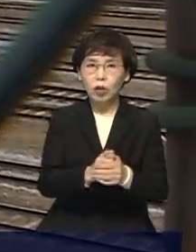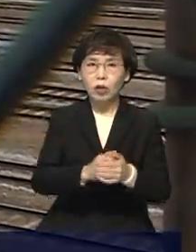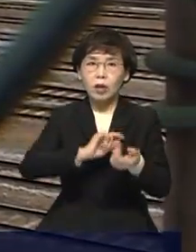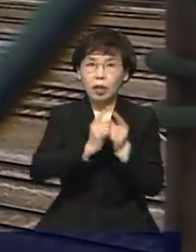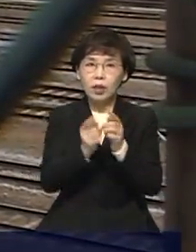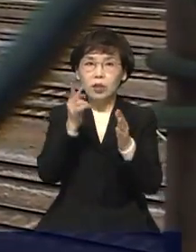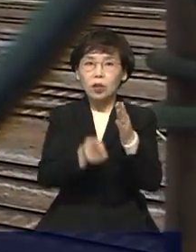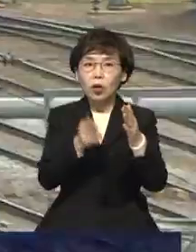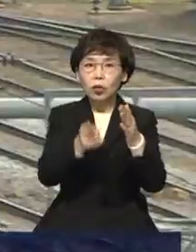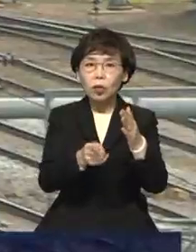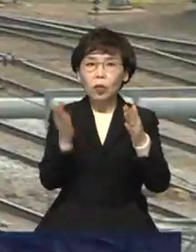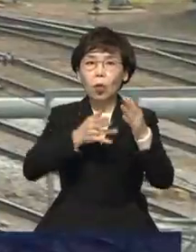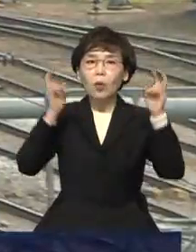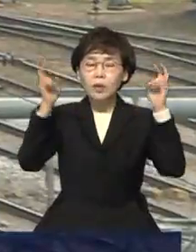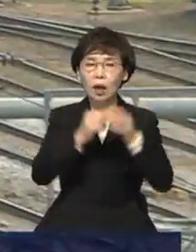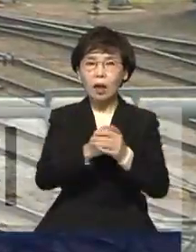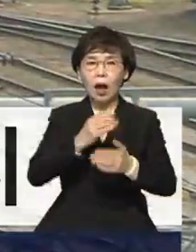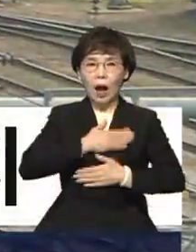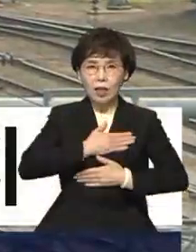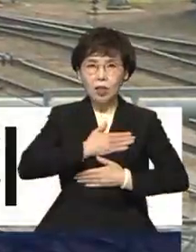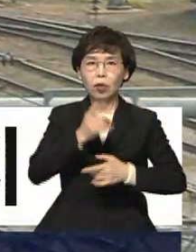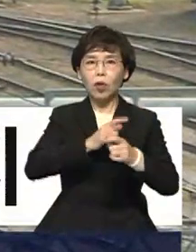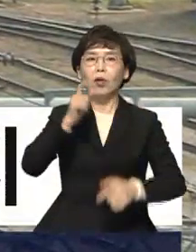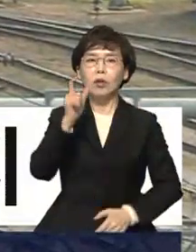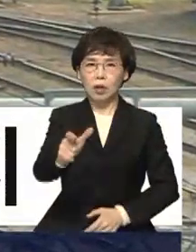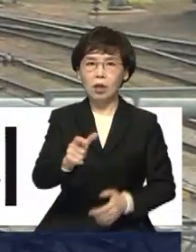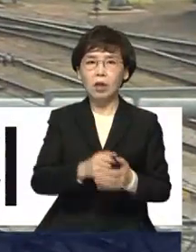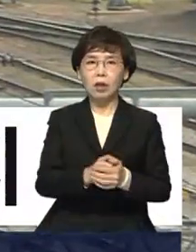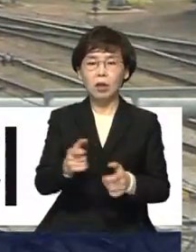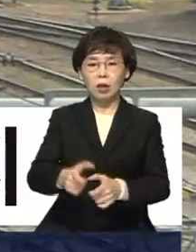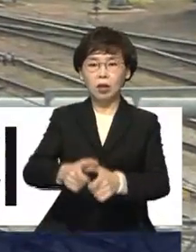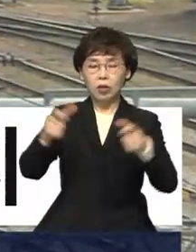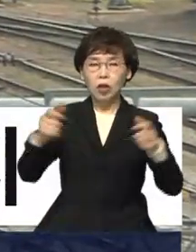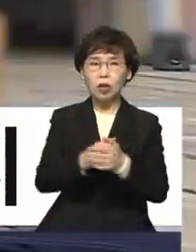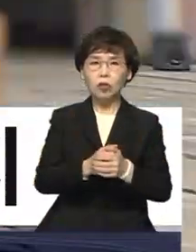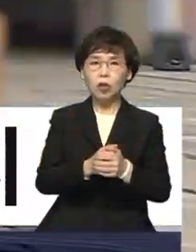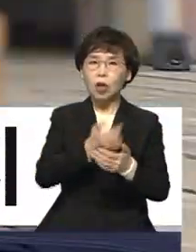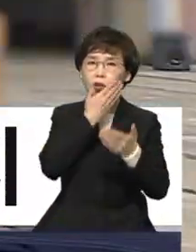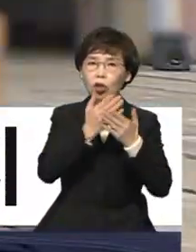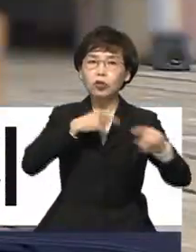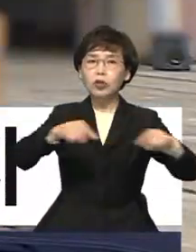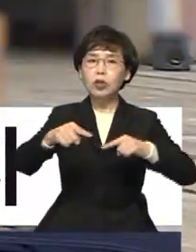안전을 강화하고 핵심 국정과제 수행을 위한 인력을 4,788명 늘리기로 했습니다.